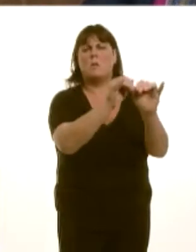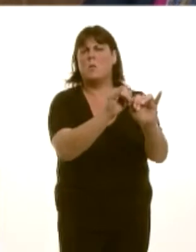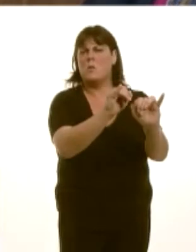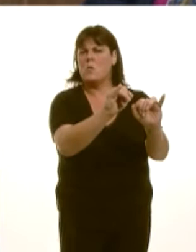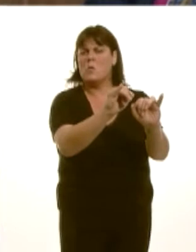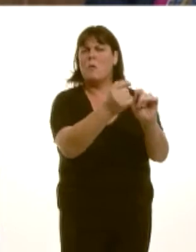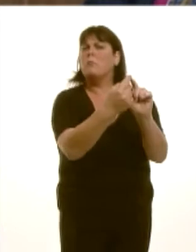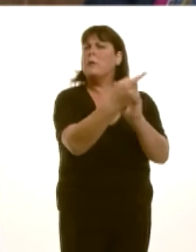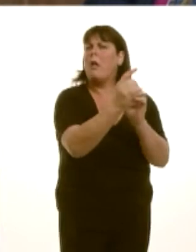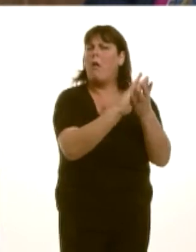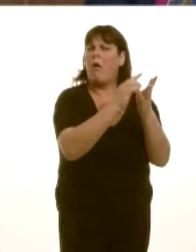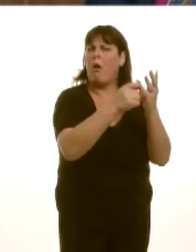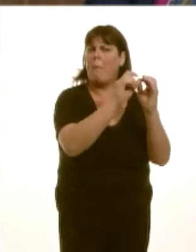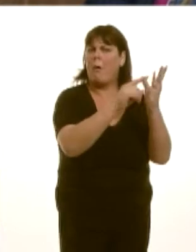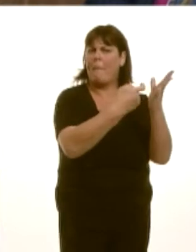a man dweud hynny.